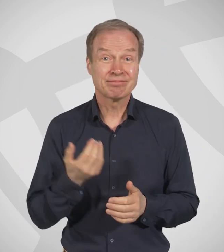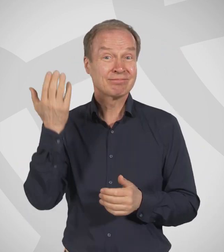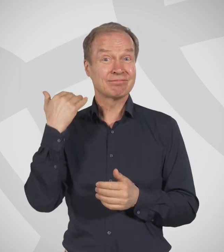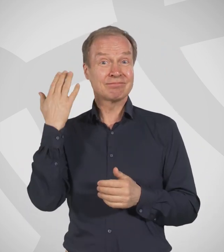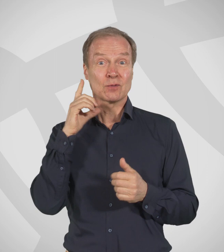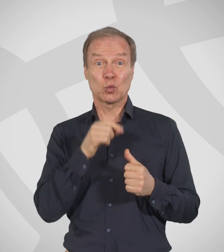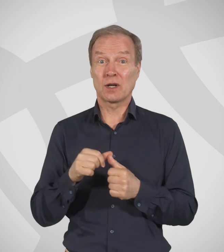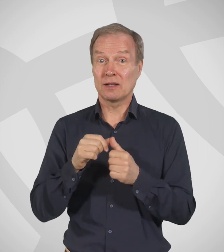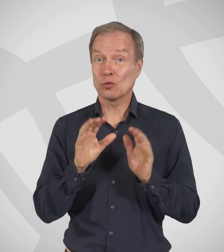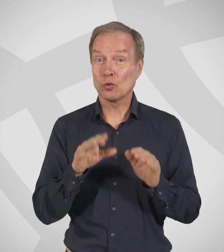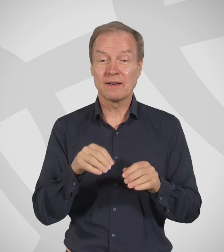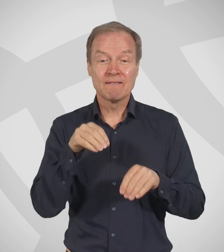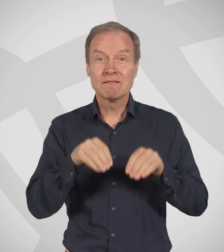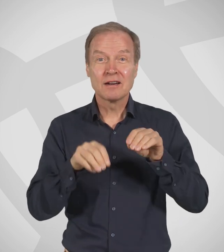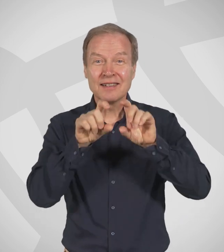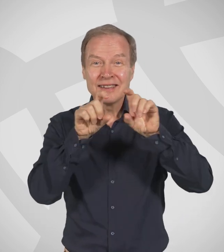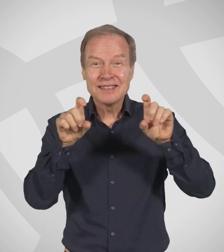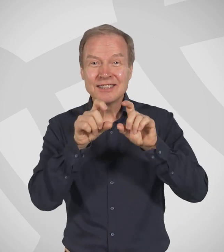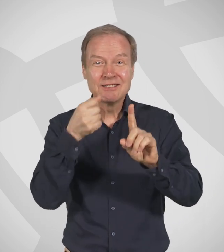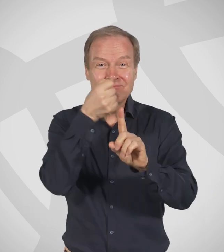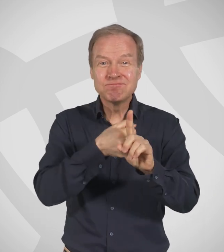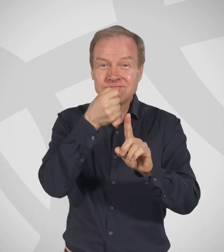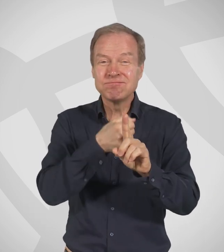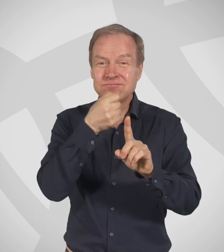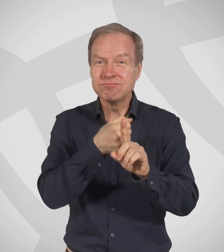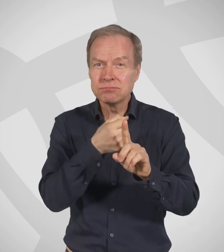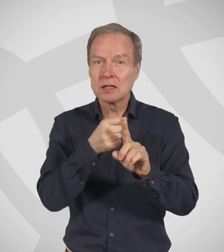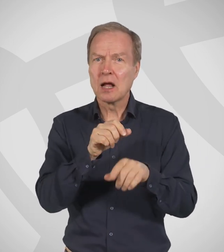Kuurojen Liitto on vaaliteeseissään tuonut esille, -